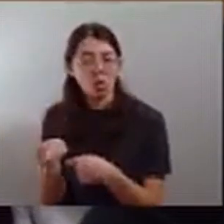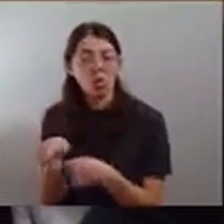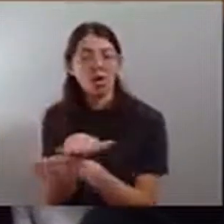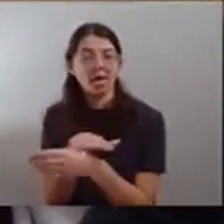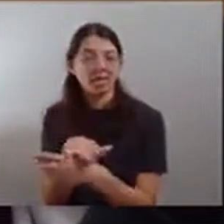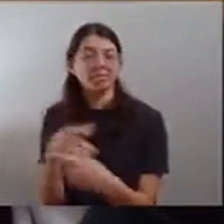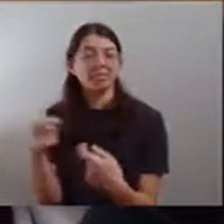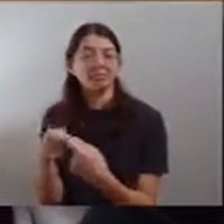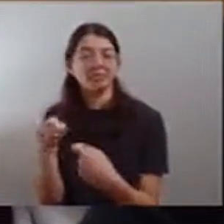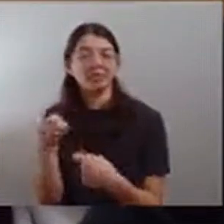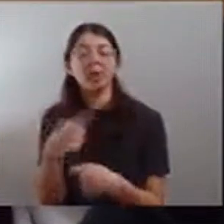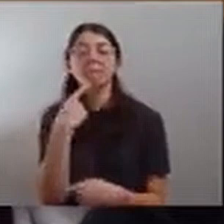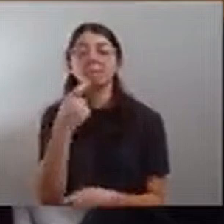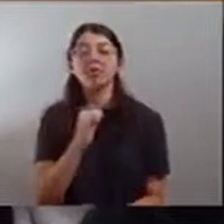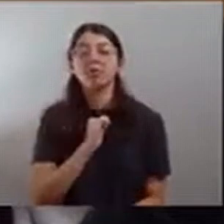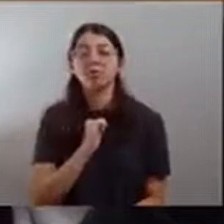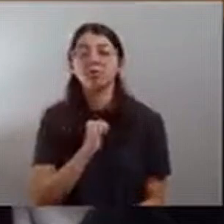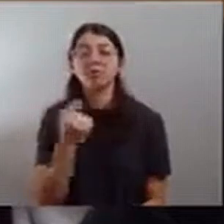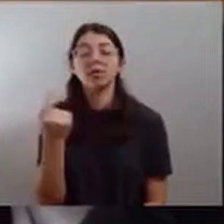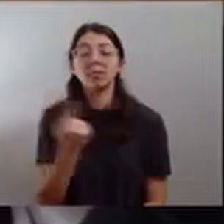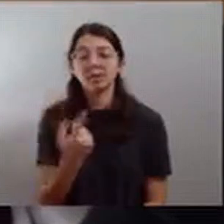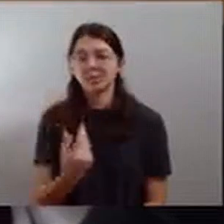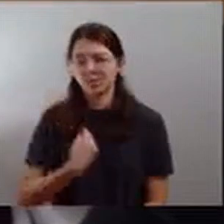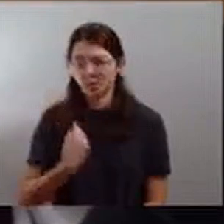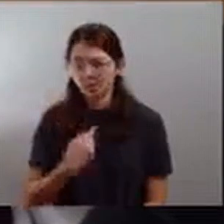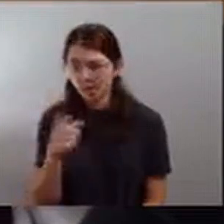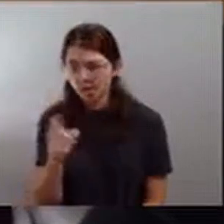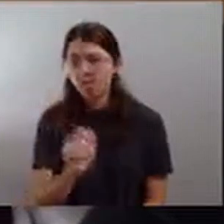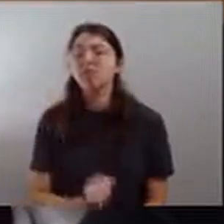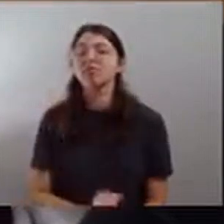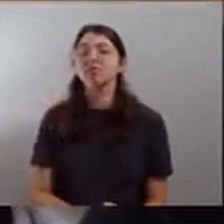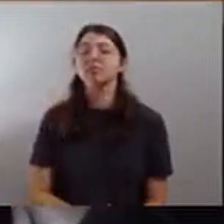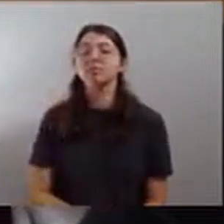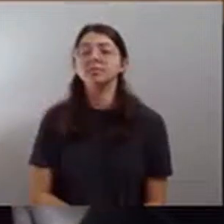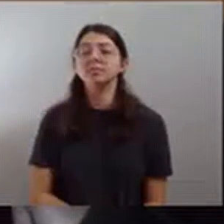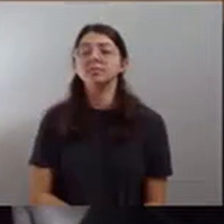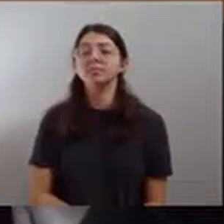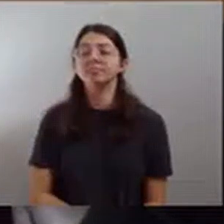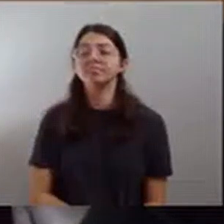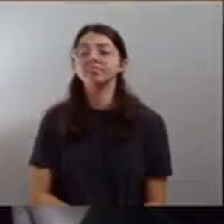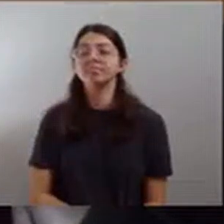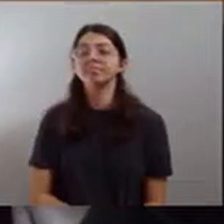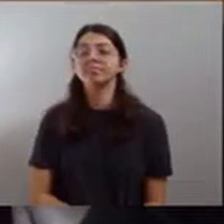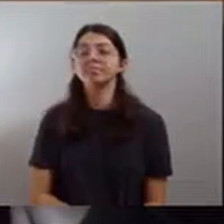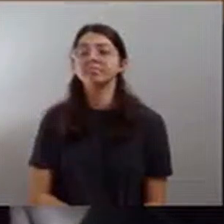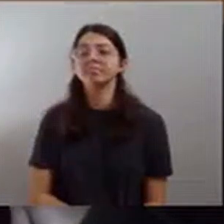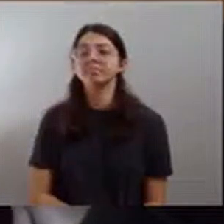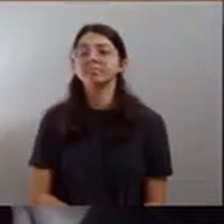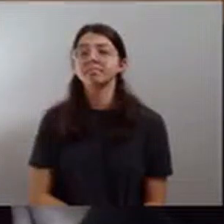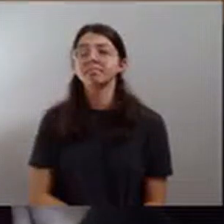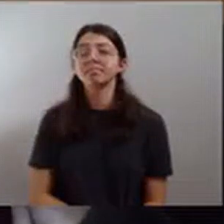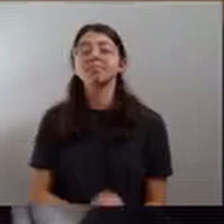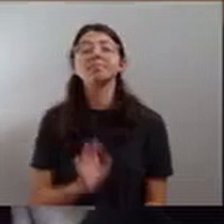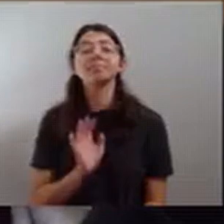coloquei devia preocupá-lo também a si.